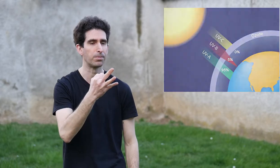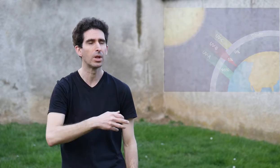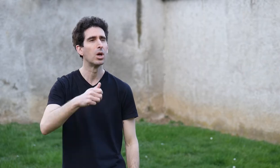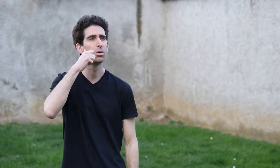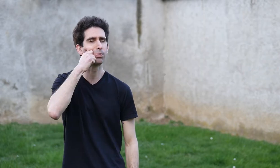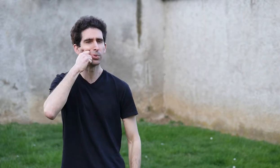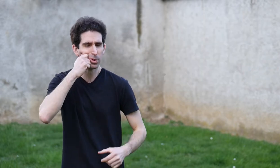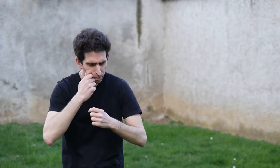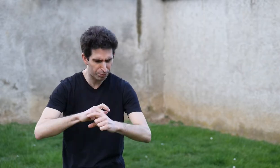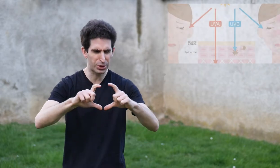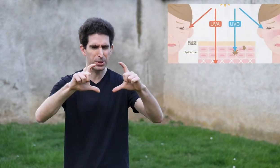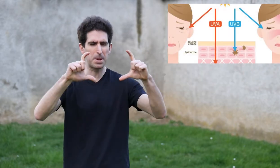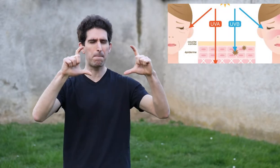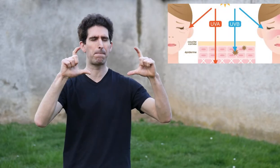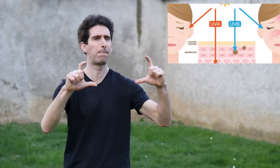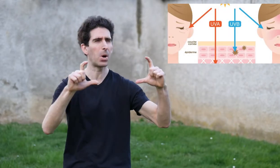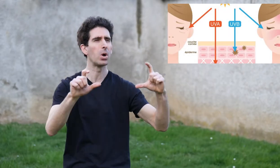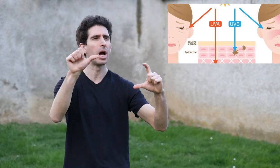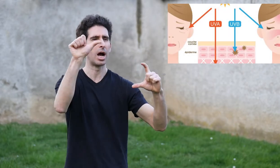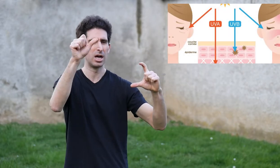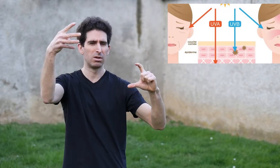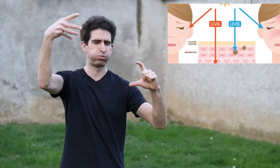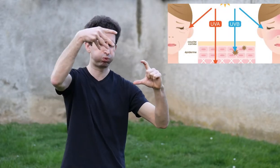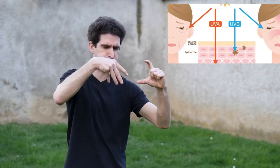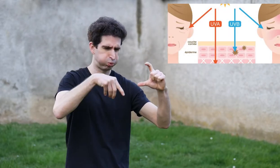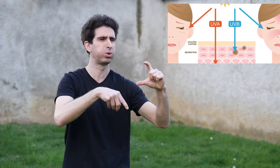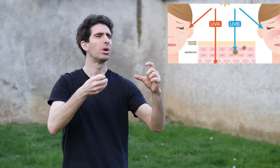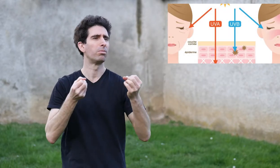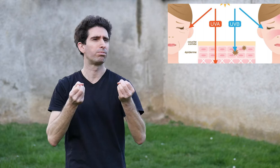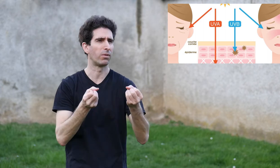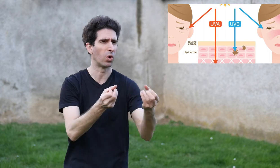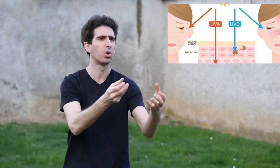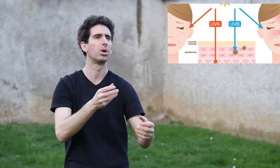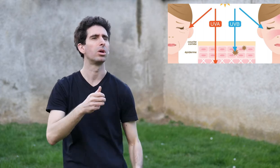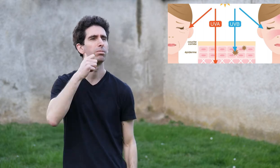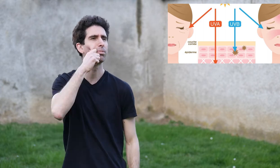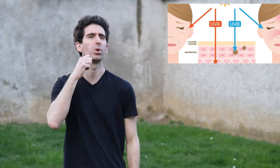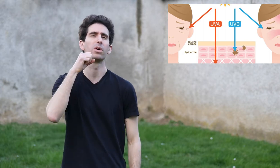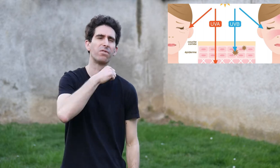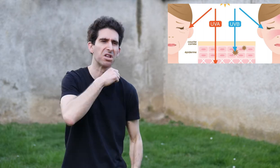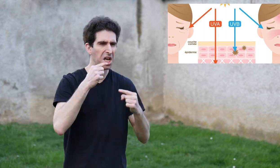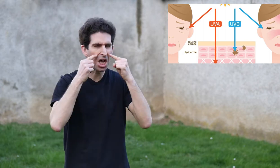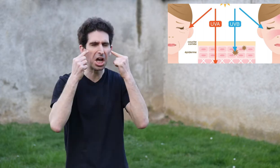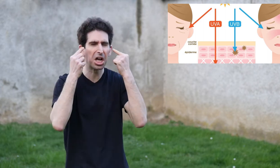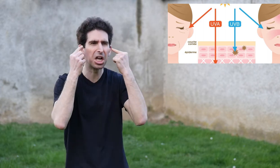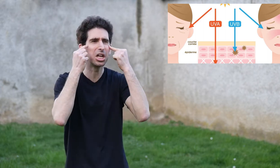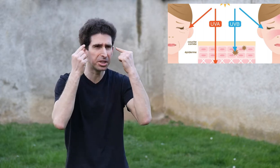Or, les ultraviolets A pénètrent profondément dans la peau et provoquent son vieillissement (rides).